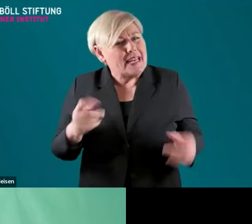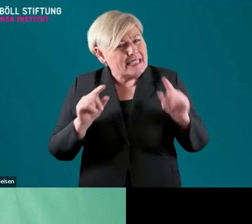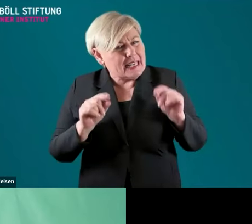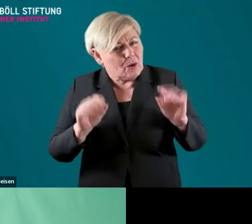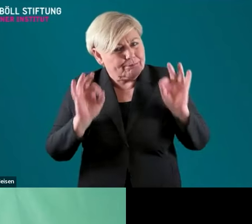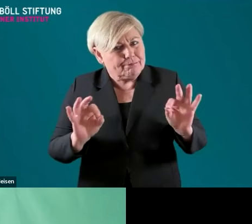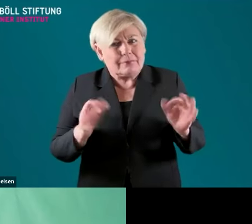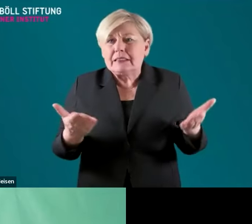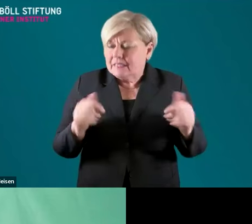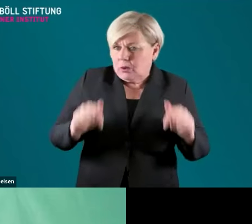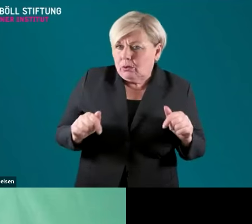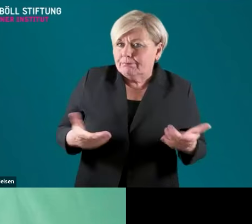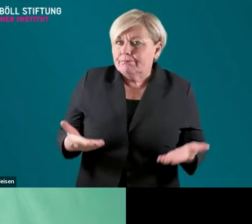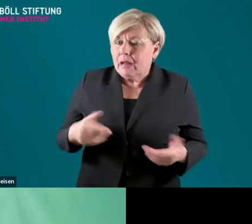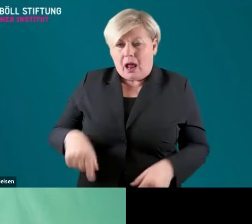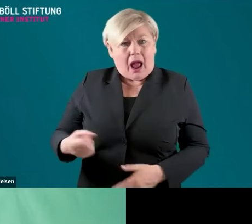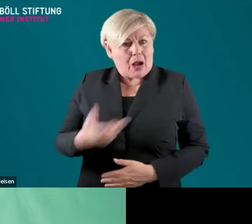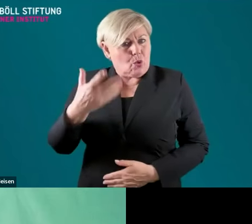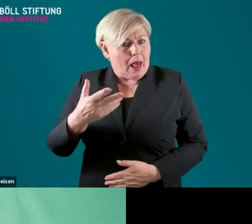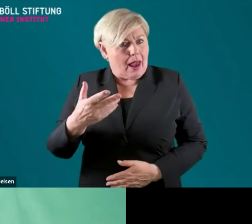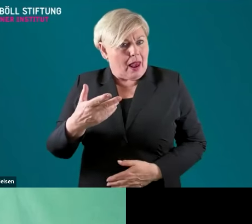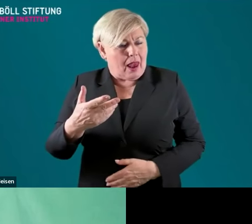was gerade hier in den aktuellen Diskursen so läuft?